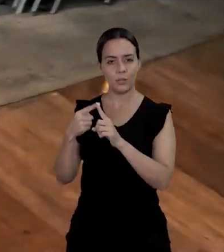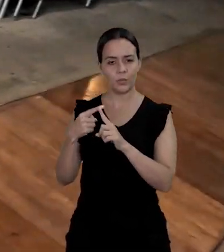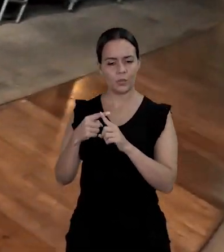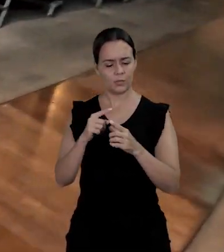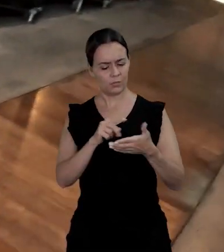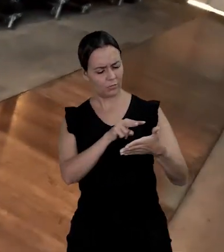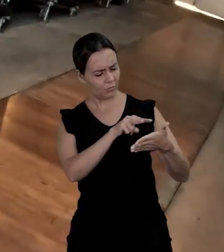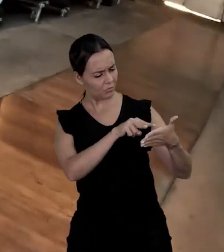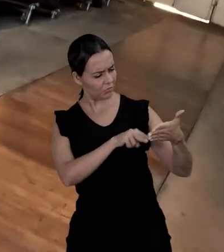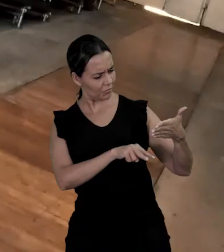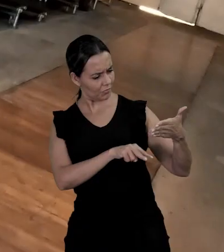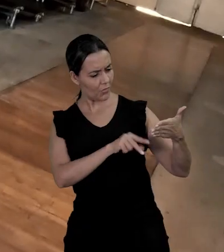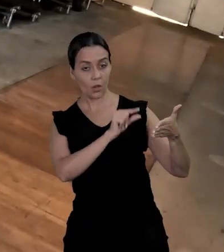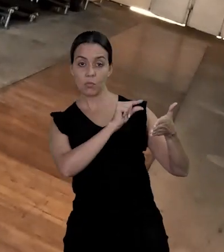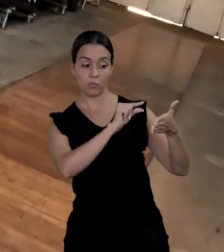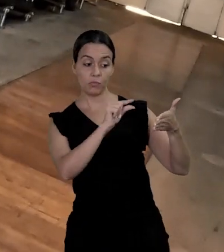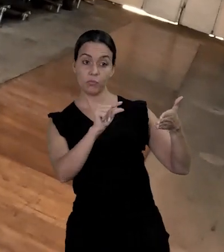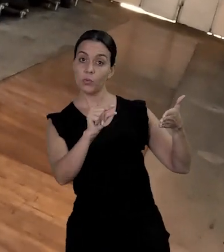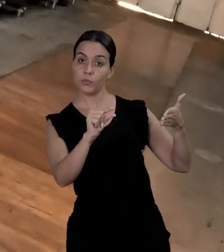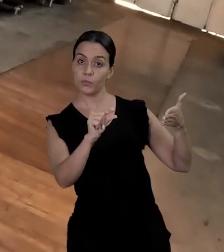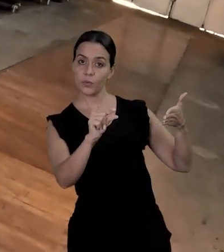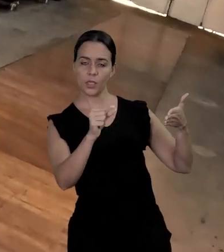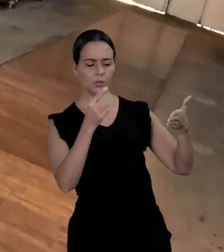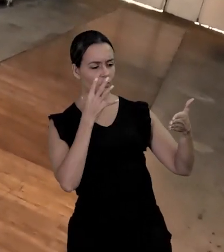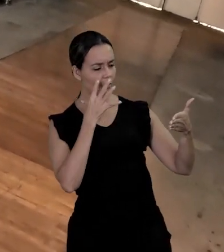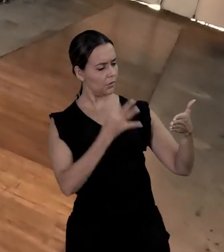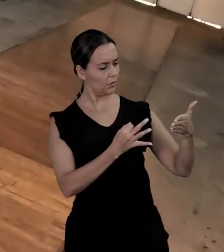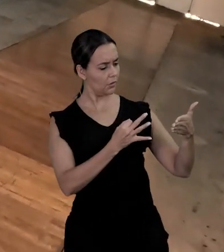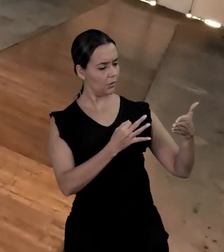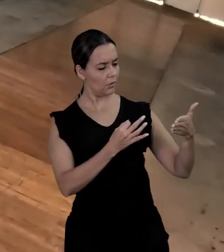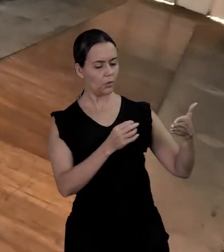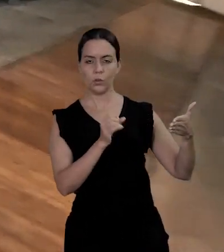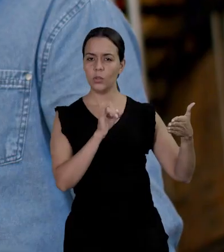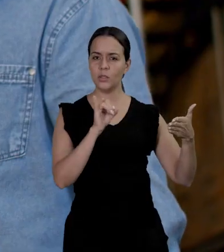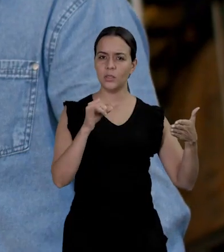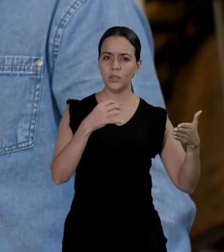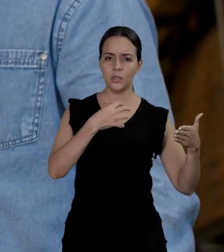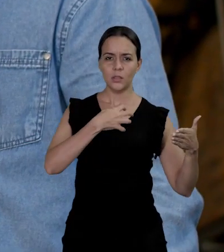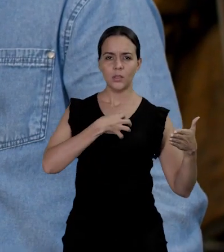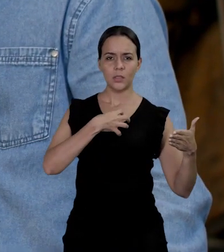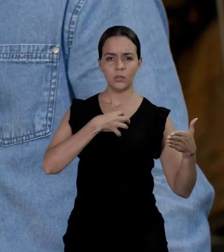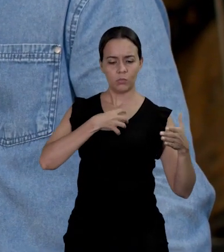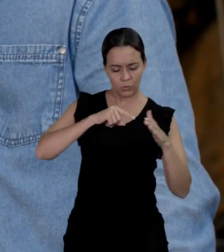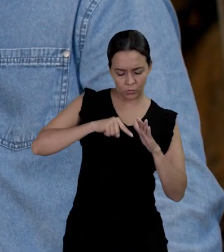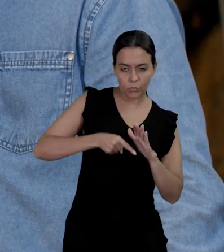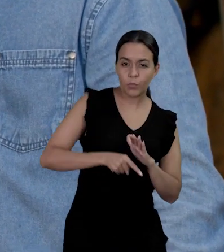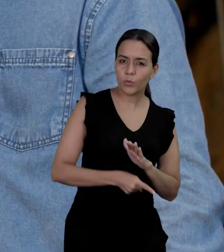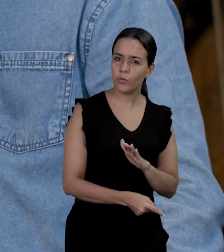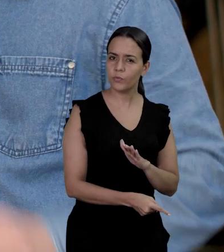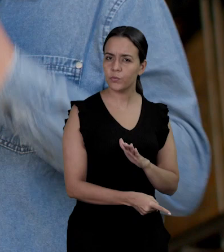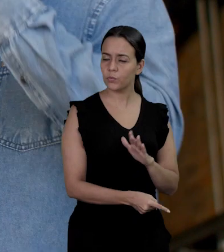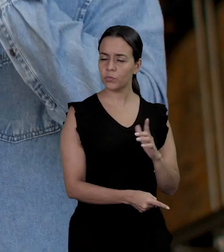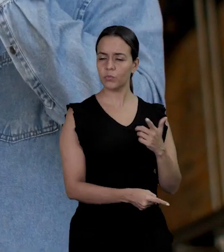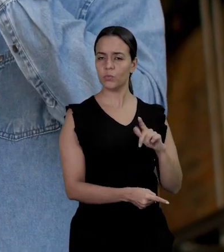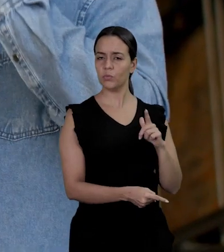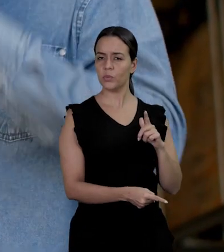Tem uma frase desse texto que me chamou atenção. Que é exatamente essa aqui: "Se não tivéssemos o sentimento nítido e profundo